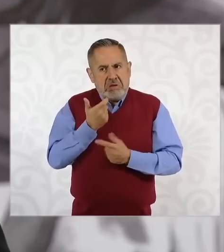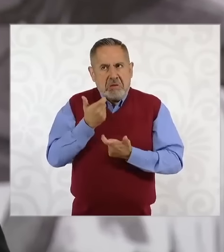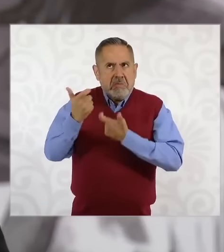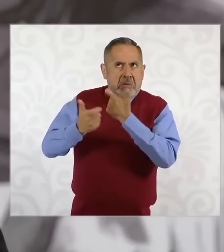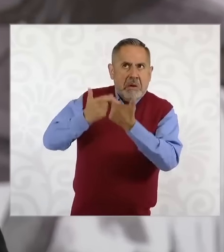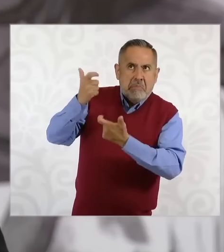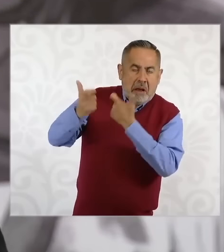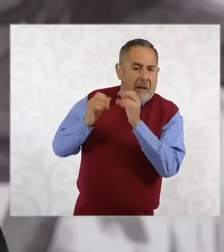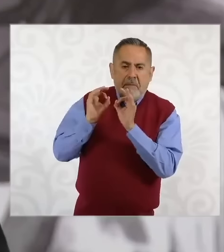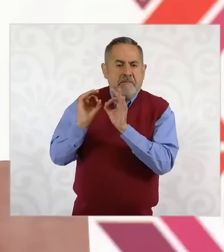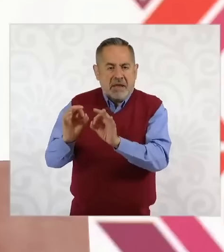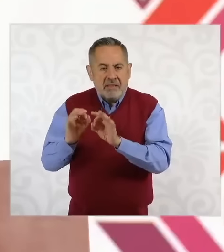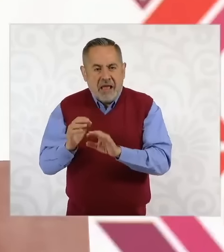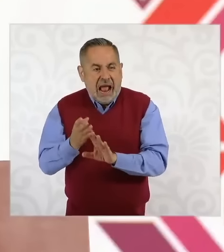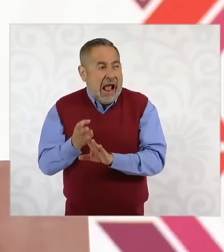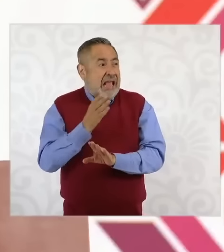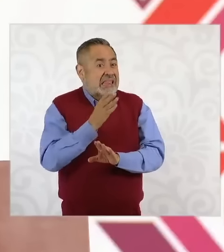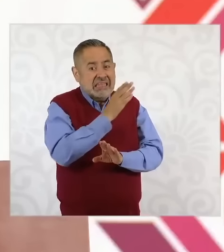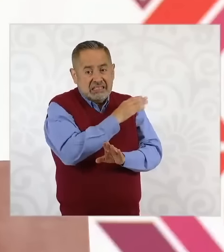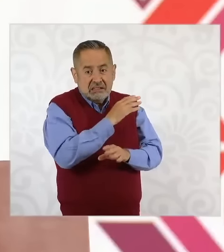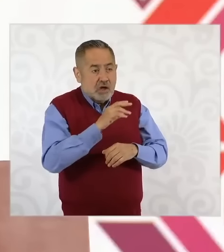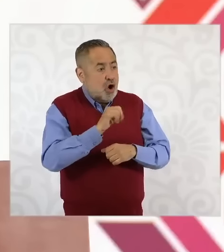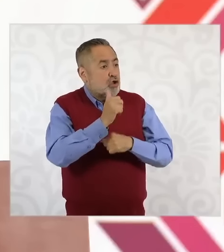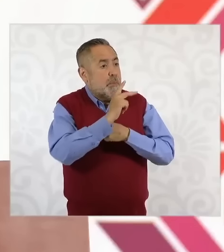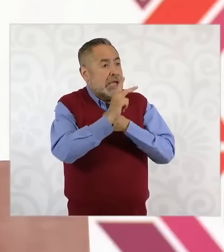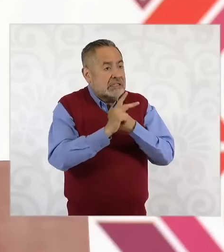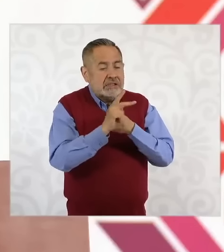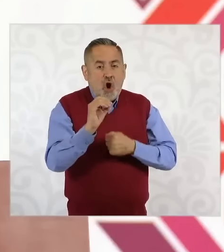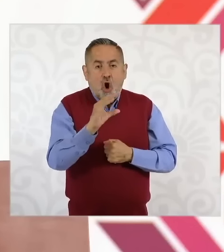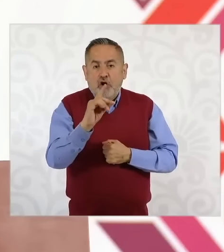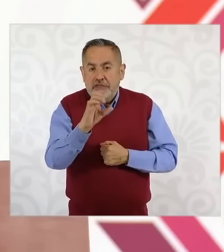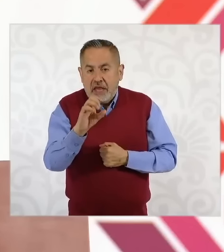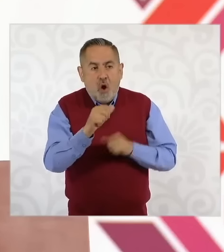debajo de los promedios incluso de los países de la OCDE, de los países de América Latina.